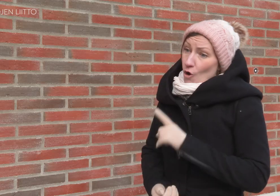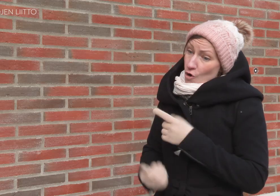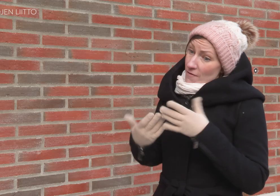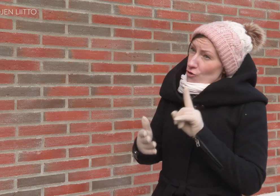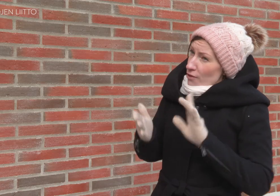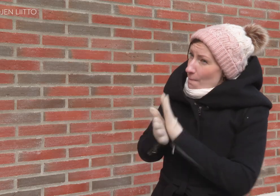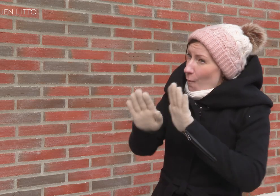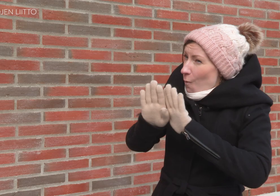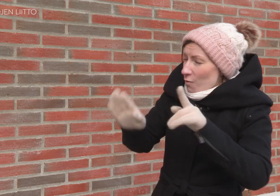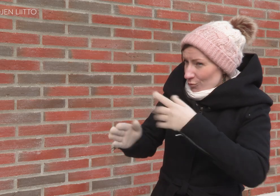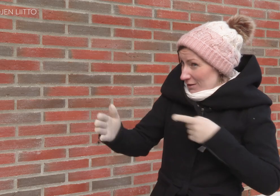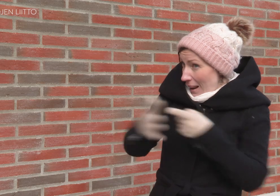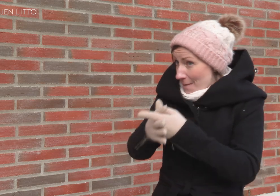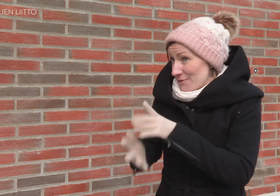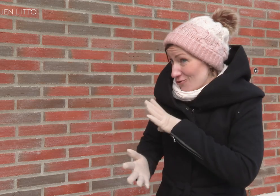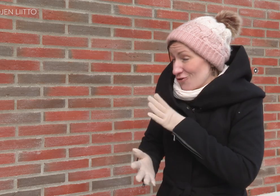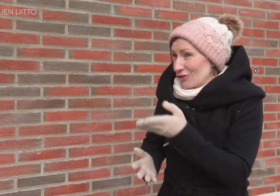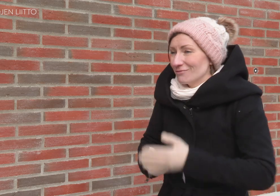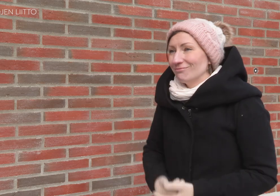Onko sinulla jo näköpiirissä seuraava muuri, - jonka aiot murtaa?